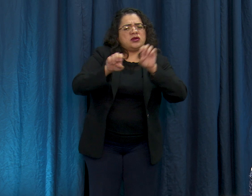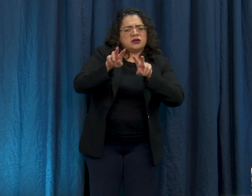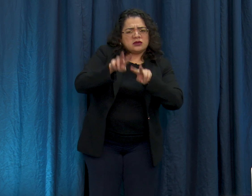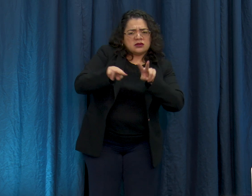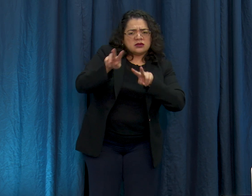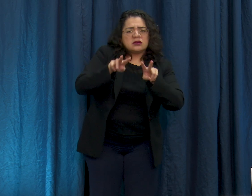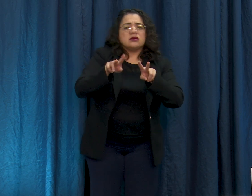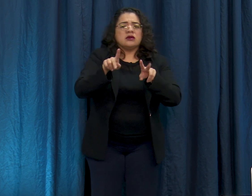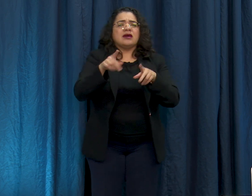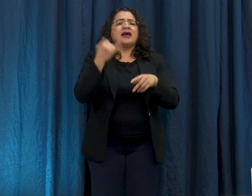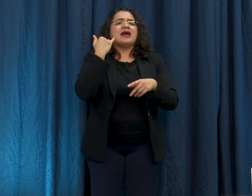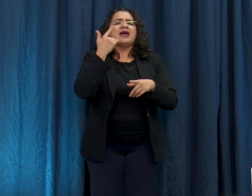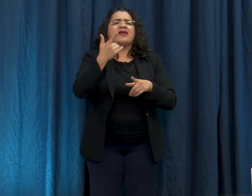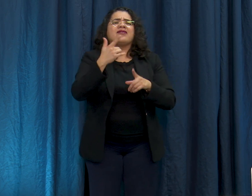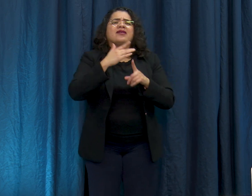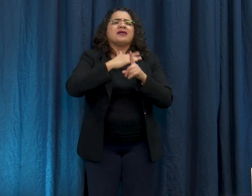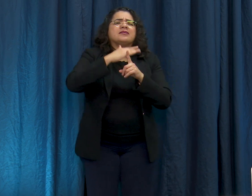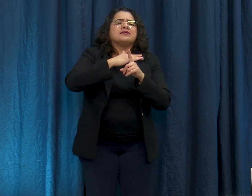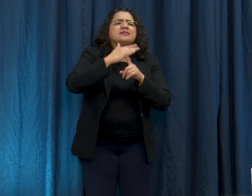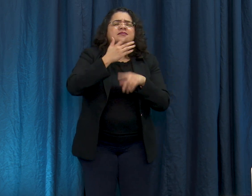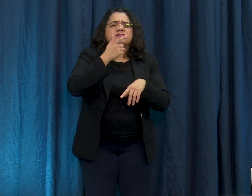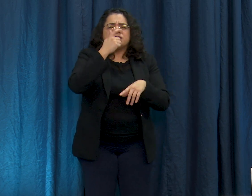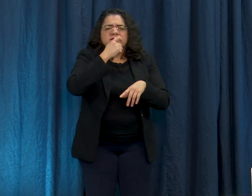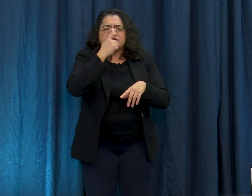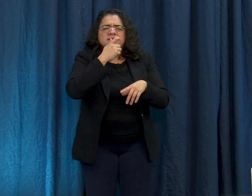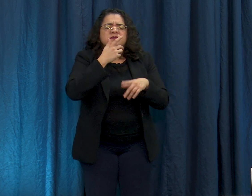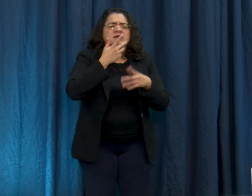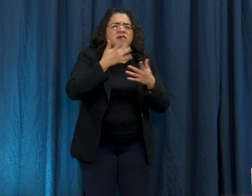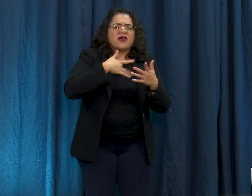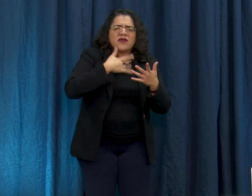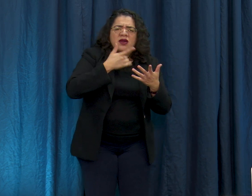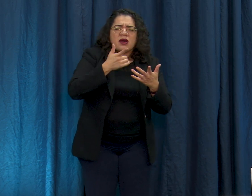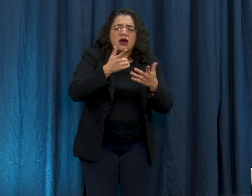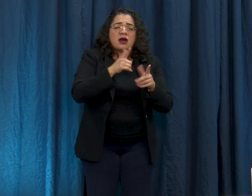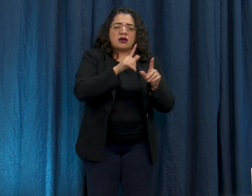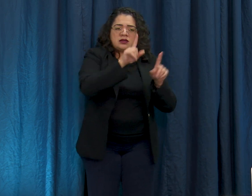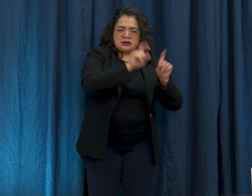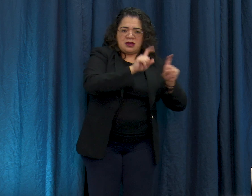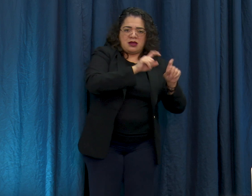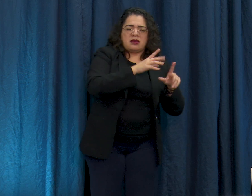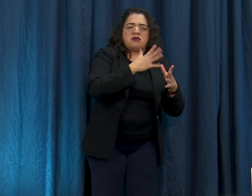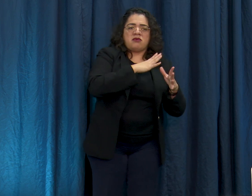slaves demo dourados discovered ISA New Haven la estación de feo Doha's pero que